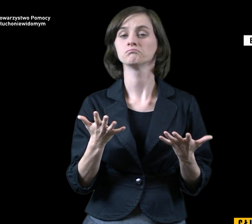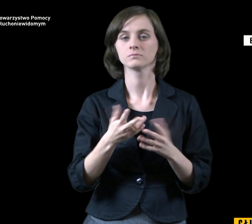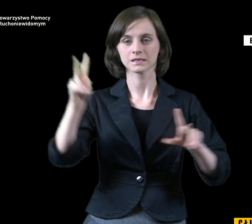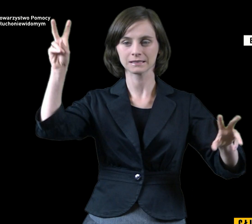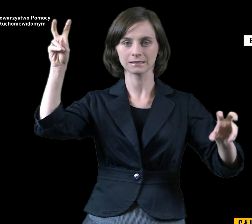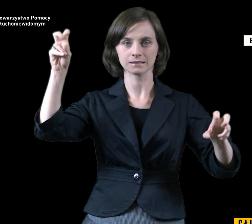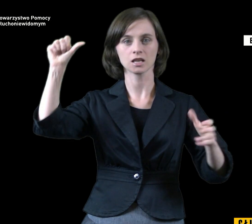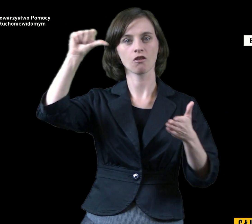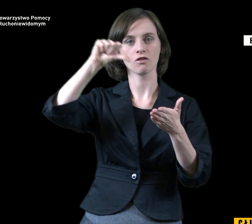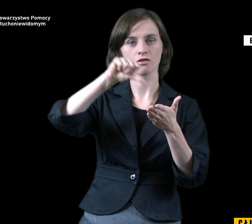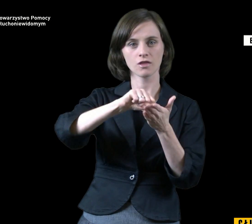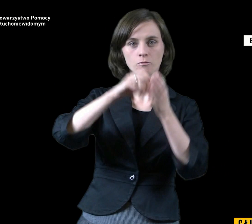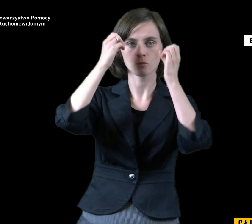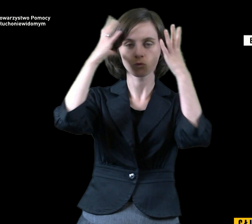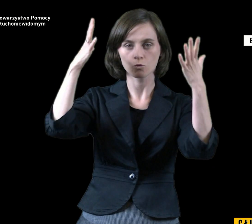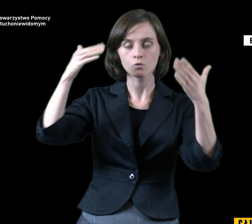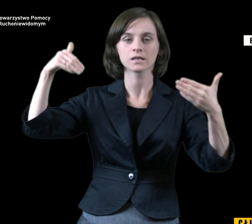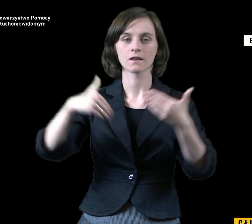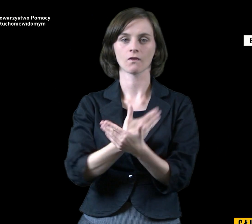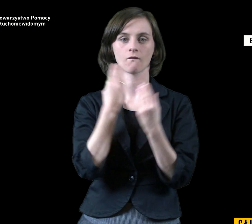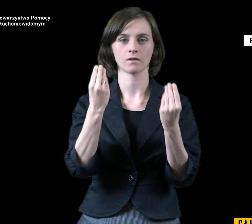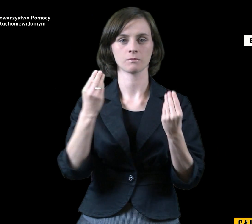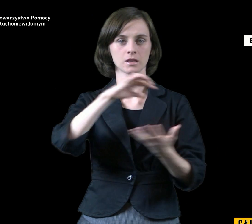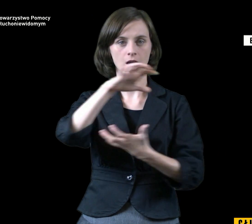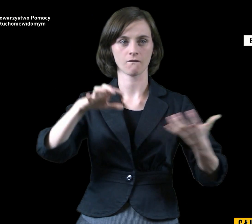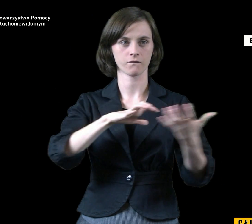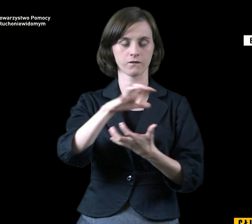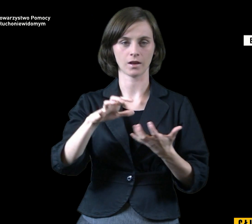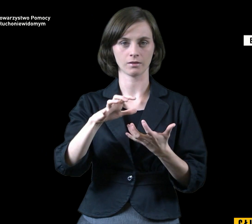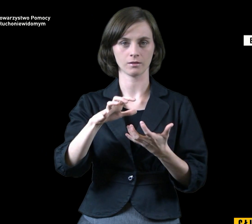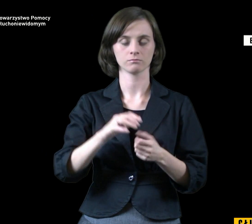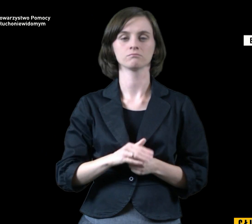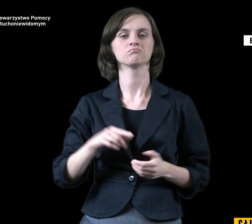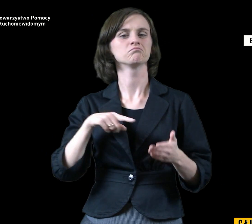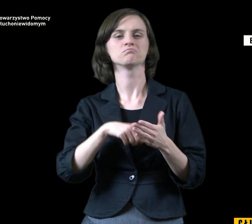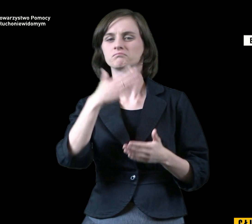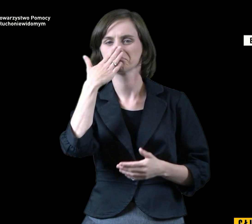w Centrum Kultury Nowy Wspaniały Świat. Zorganizowano m.in salę doświadczania świata osób głuchoniewidomych oraz centrum informacji.